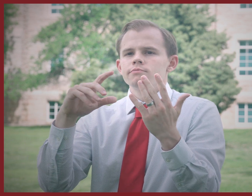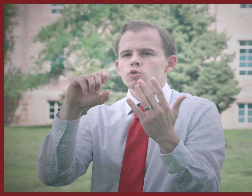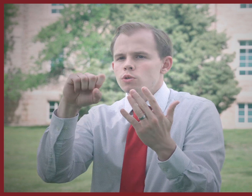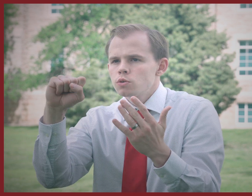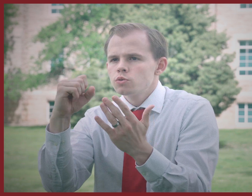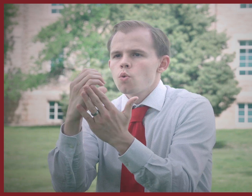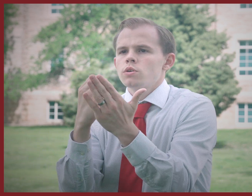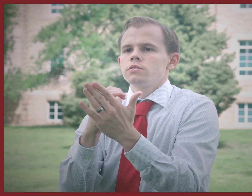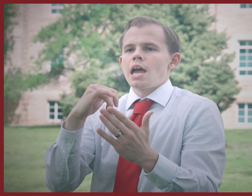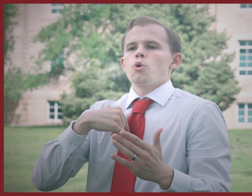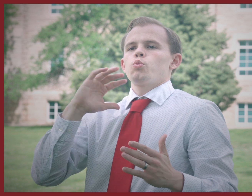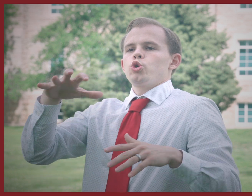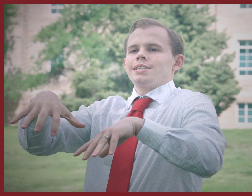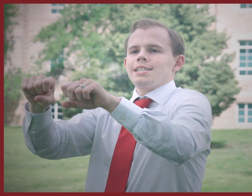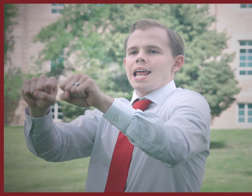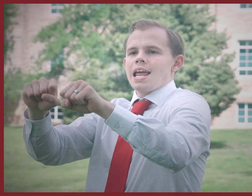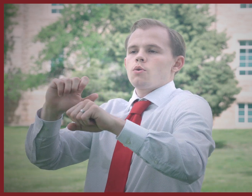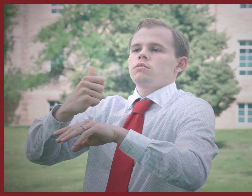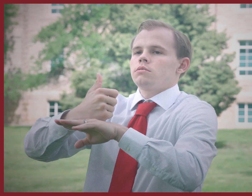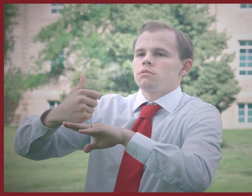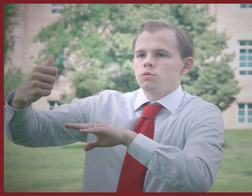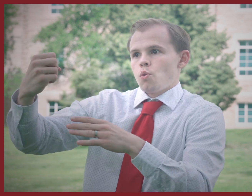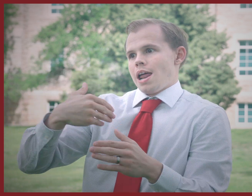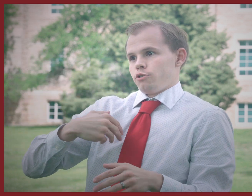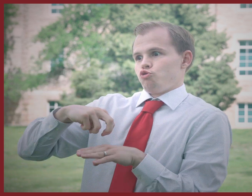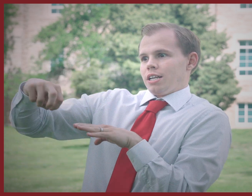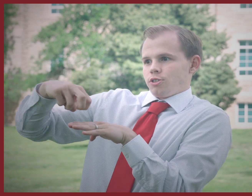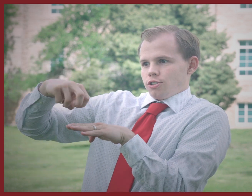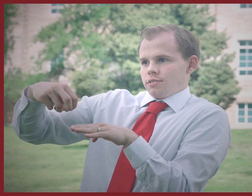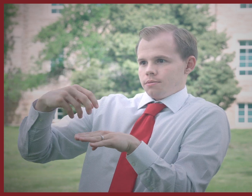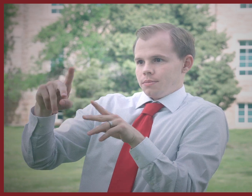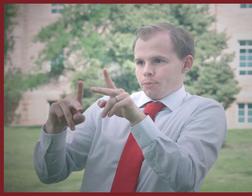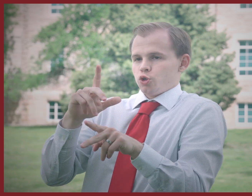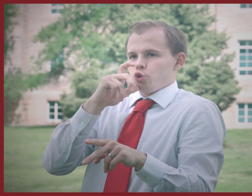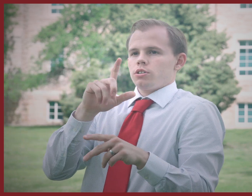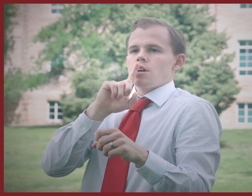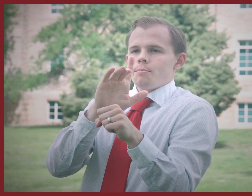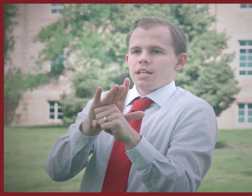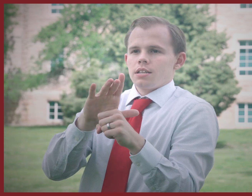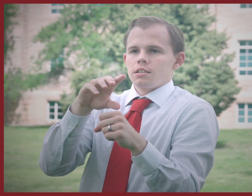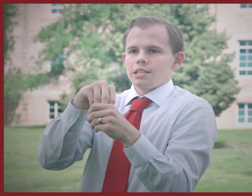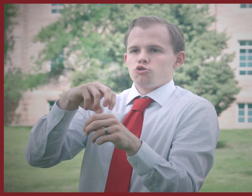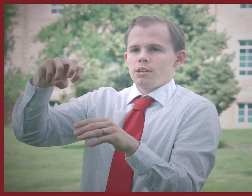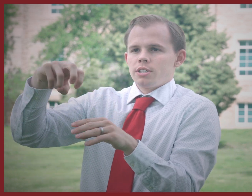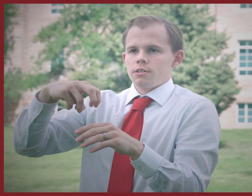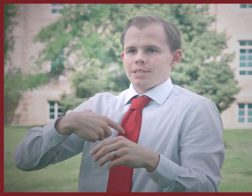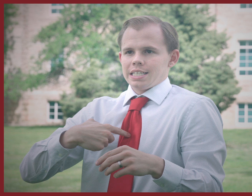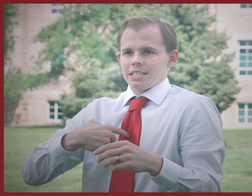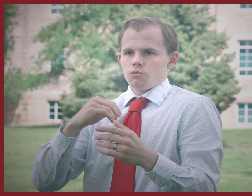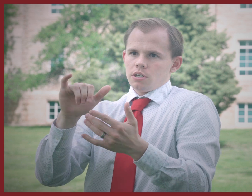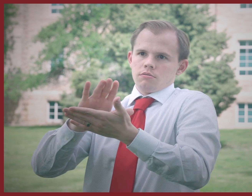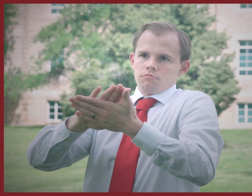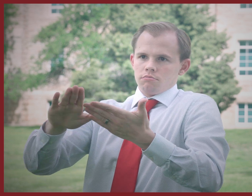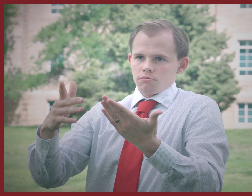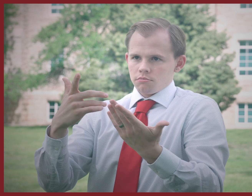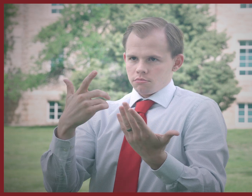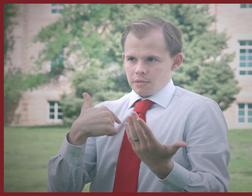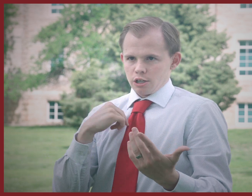cursos de estudios sociales que estaba tomando allí y yo iba a Palmer y había personas que se comprometieron a llevarme allí.